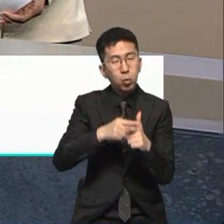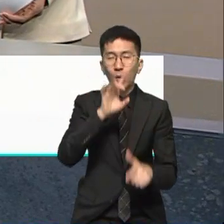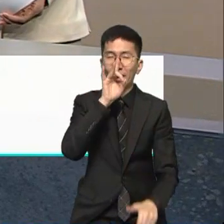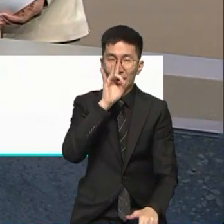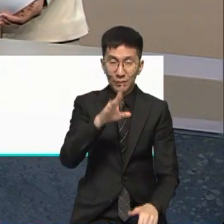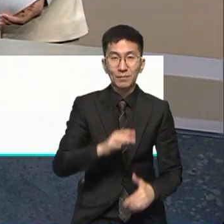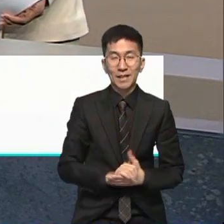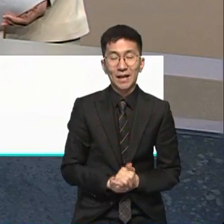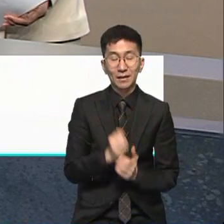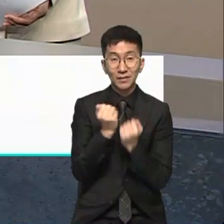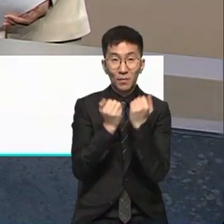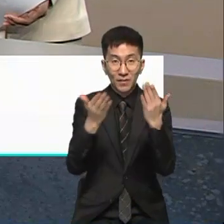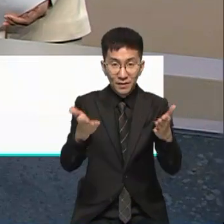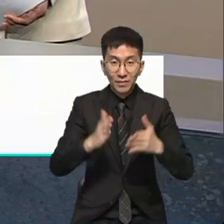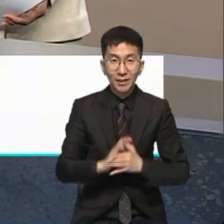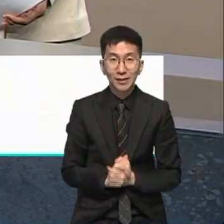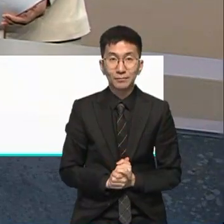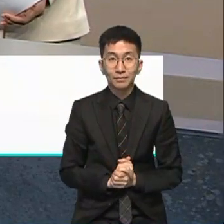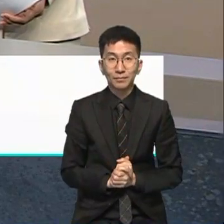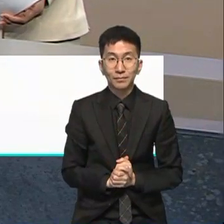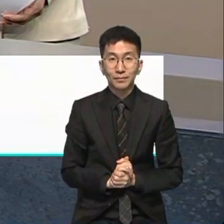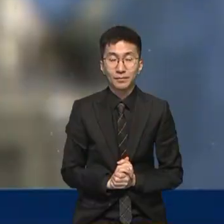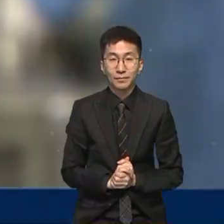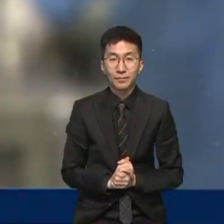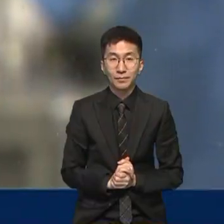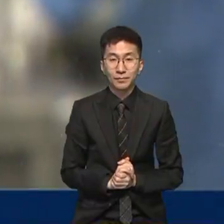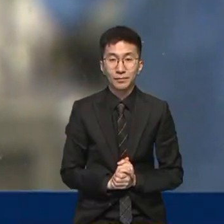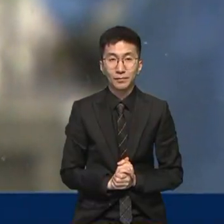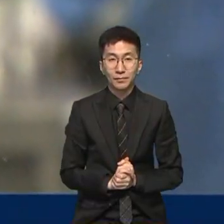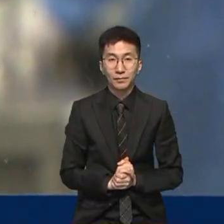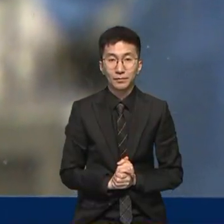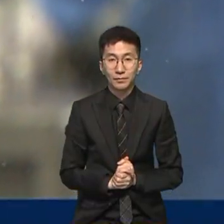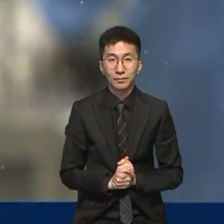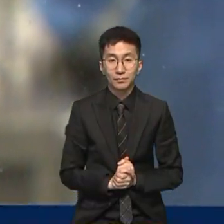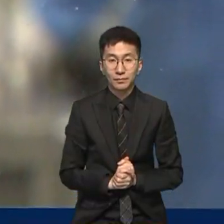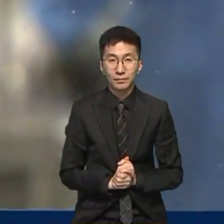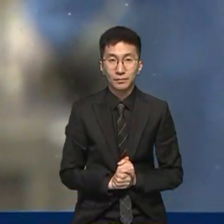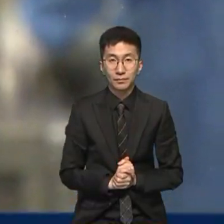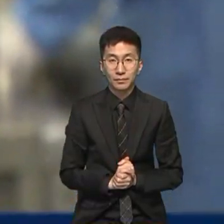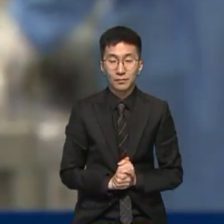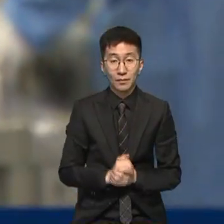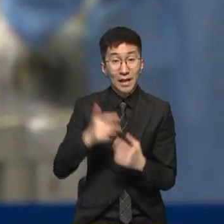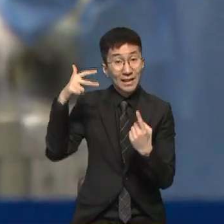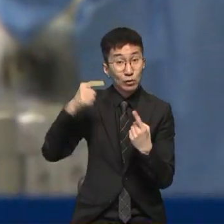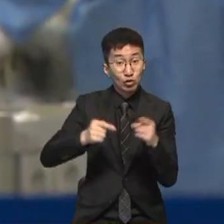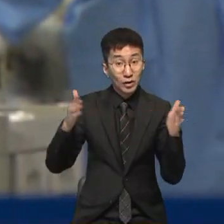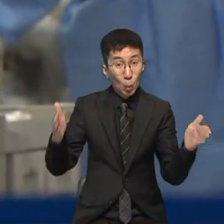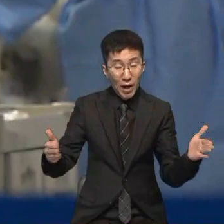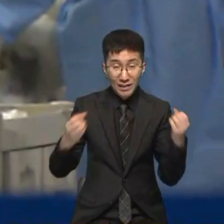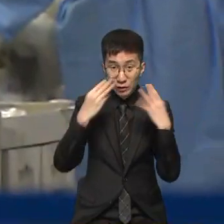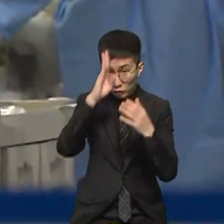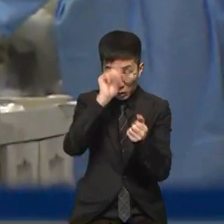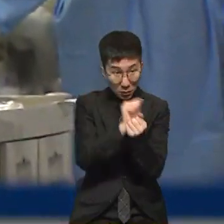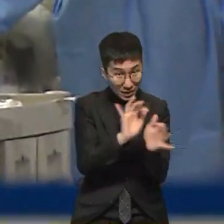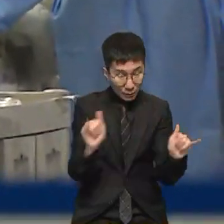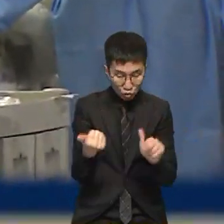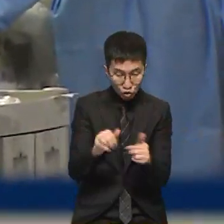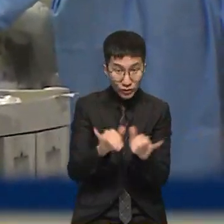김덕현 기자의 보도입니다. (기자) 지난 한 주 신규 위중증 환자와 사망자 모두 100명대로 떨어졌습니다.